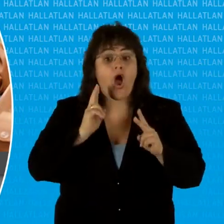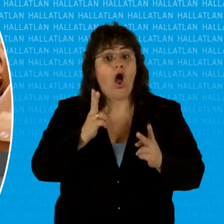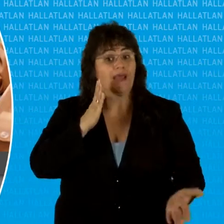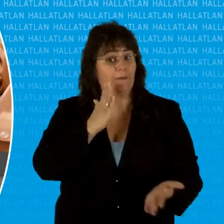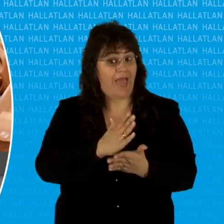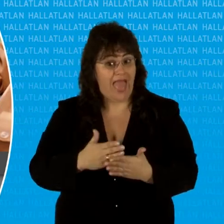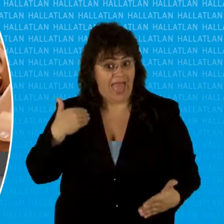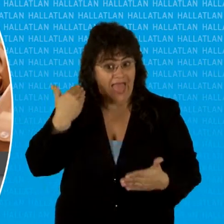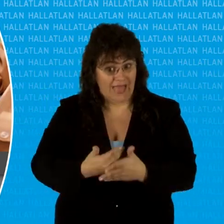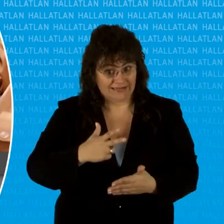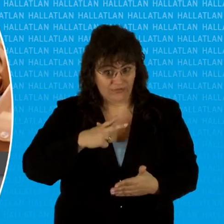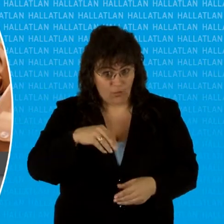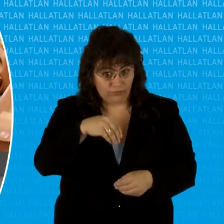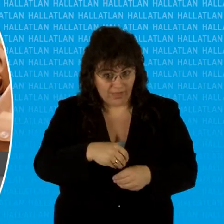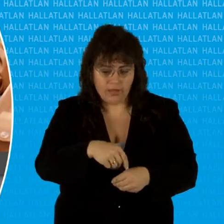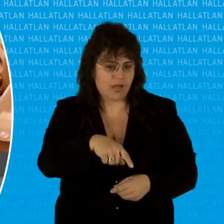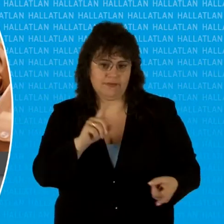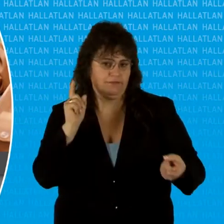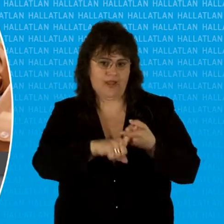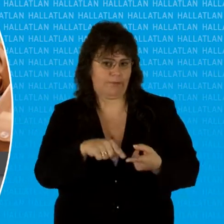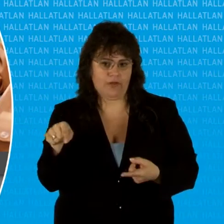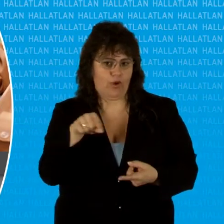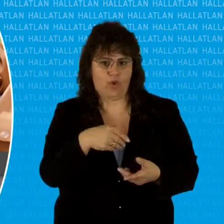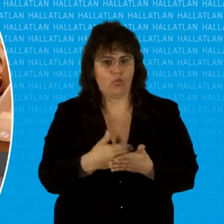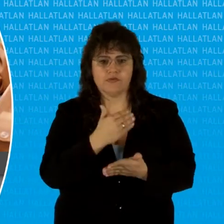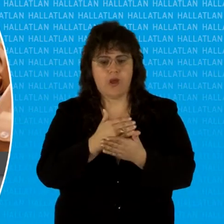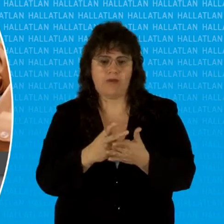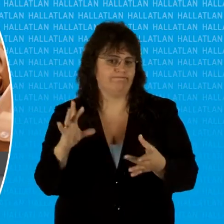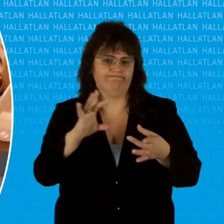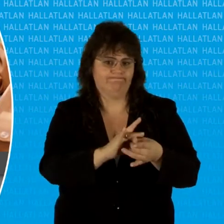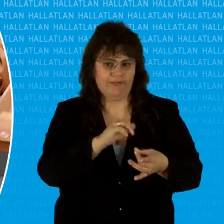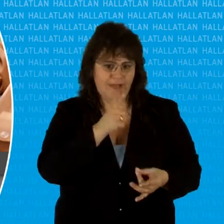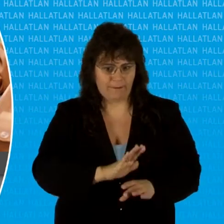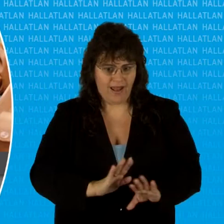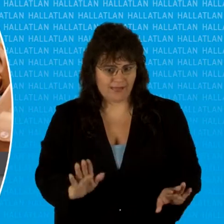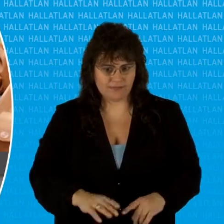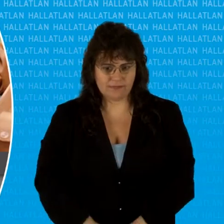Aki már ellátotti jogviszonyban van, azokra nem vonatkozik az új szabályzat.